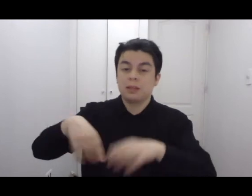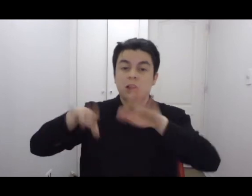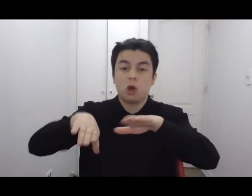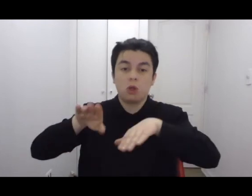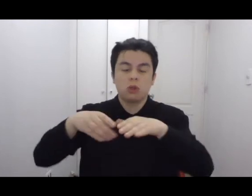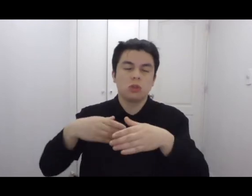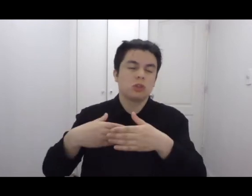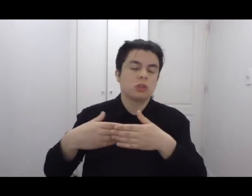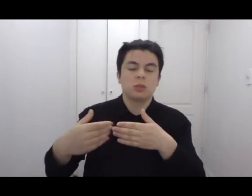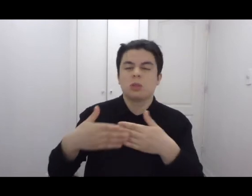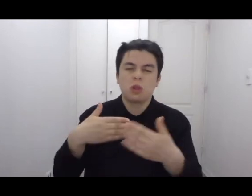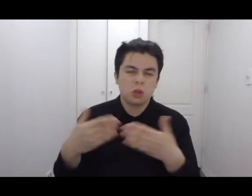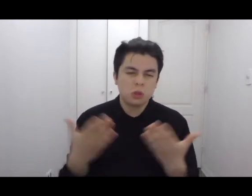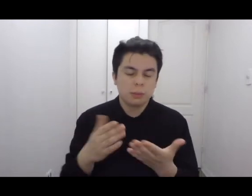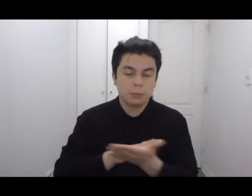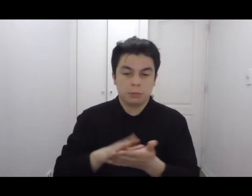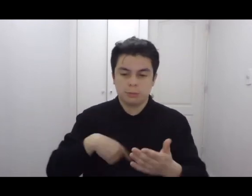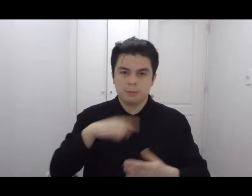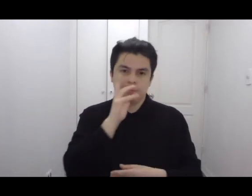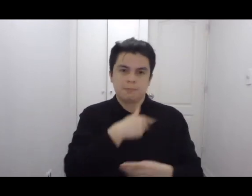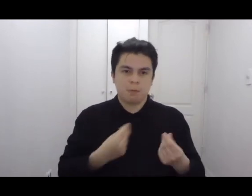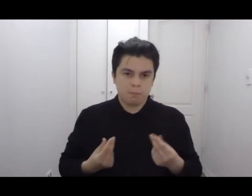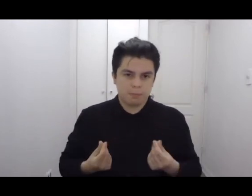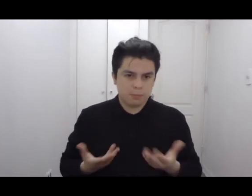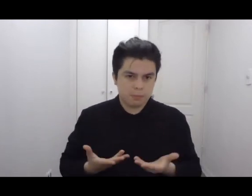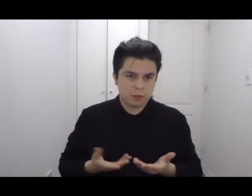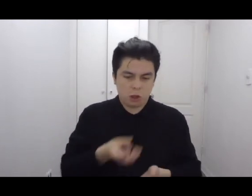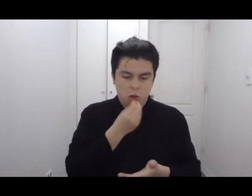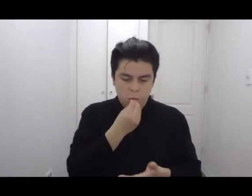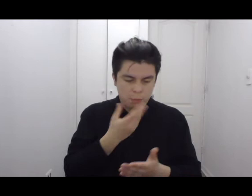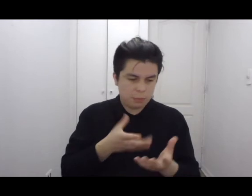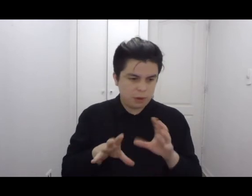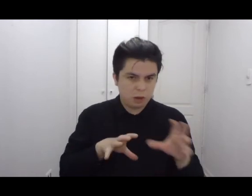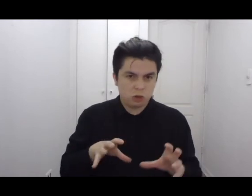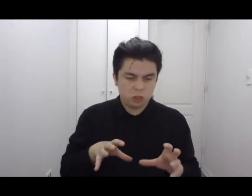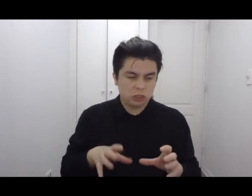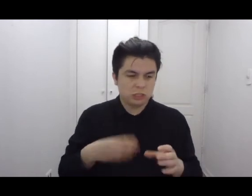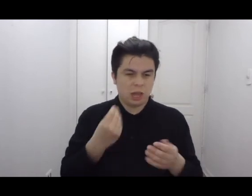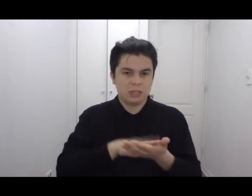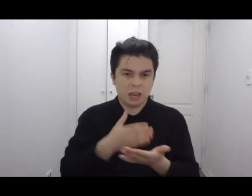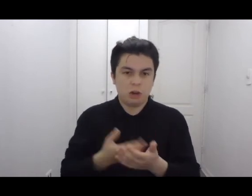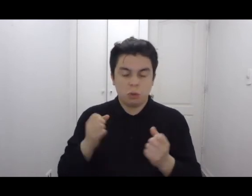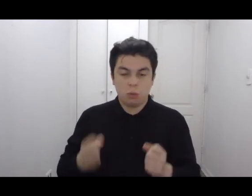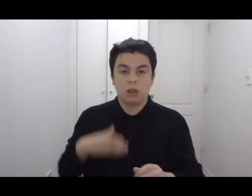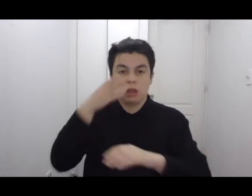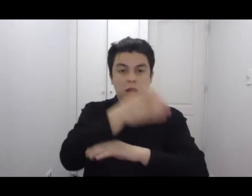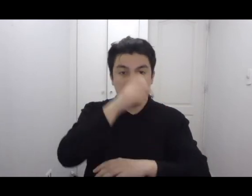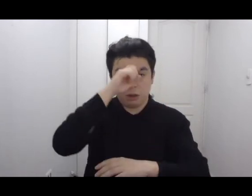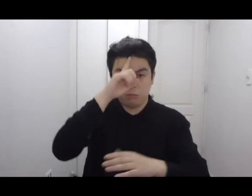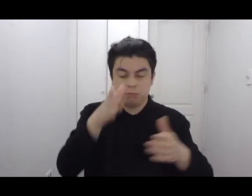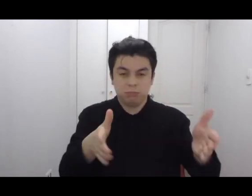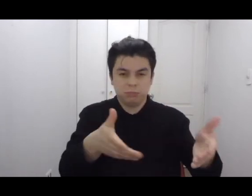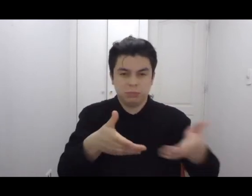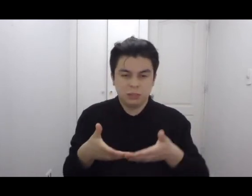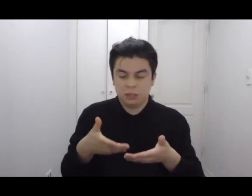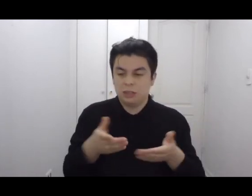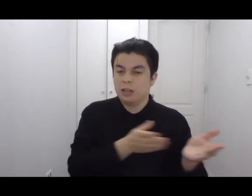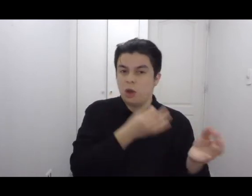si no tienen los medios para la alimentación te lo proporcionan en algunas partes y si